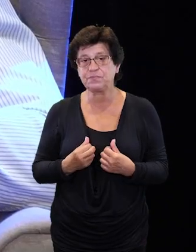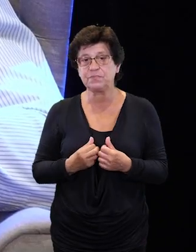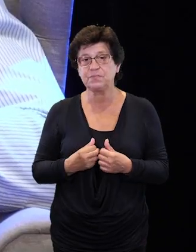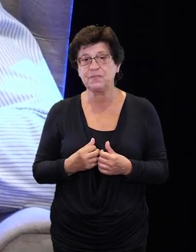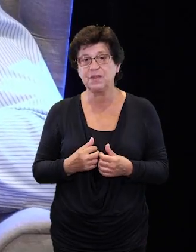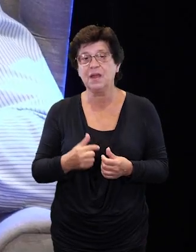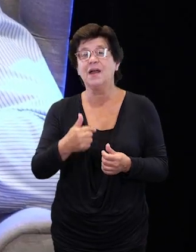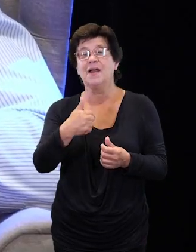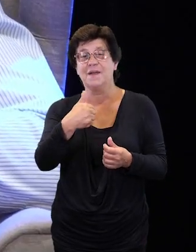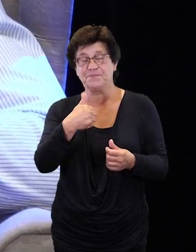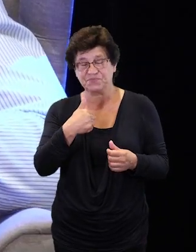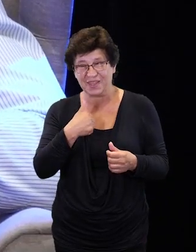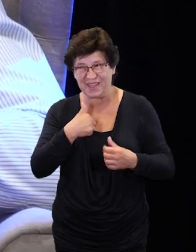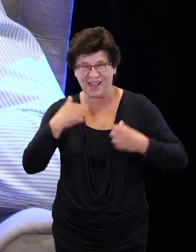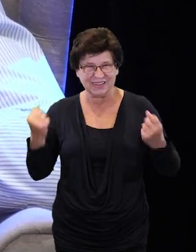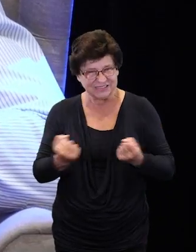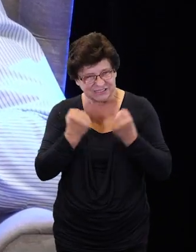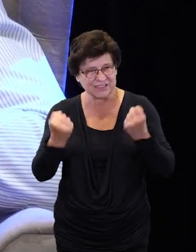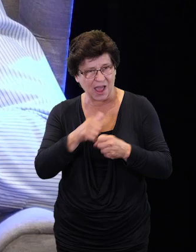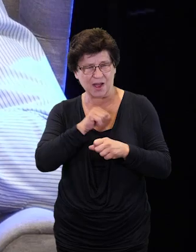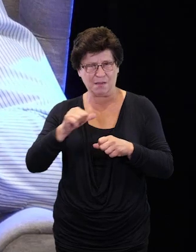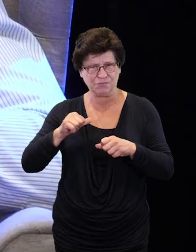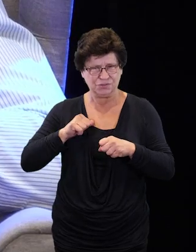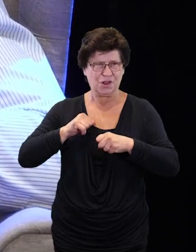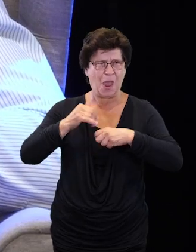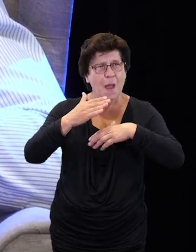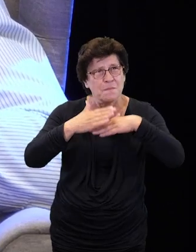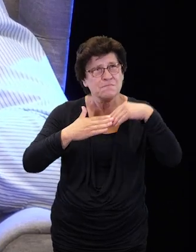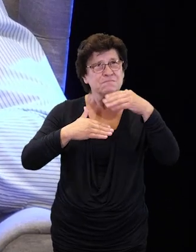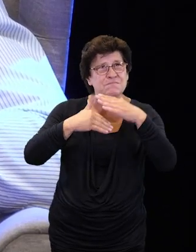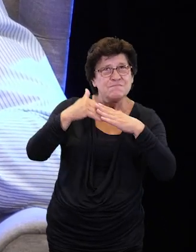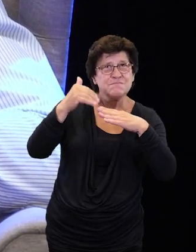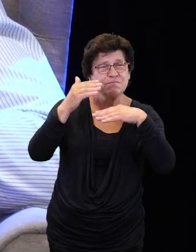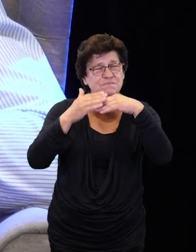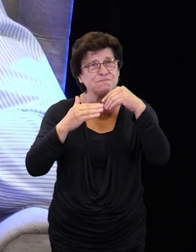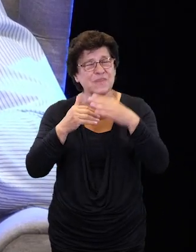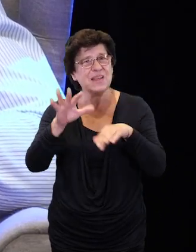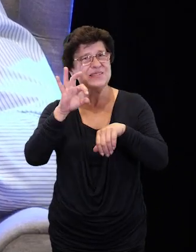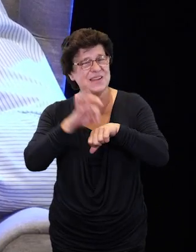I ja staram się je odbudowywać wraz z niektórymi lekarzami w Polsce